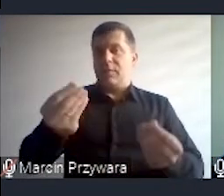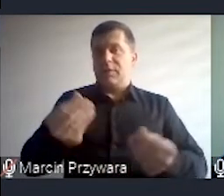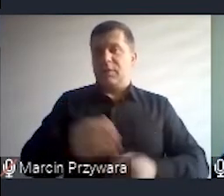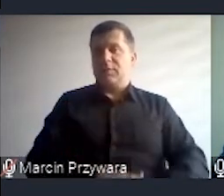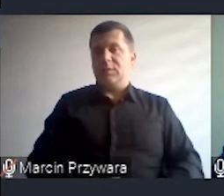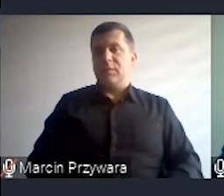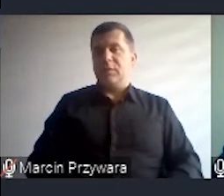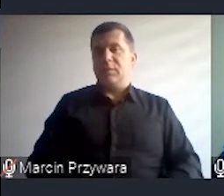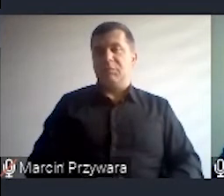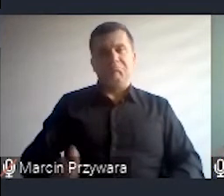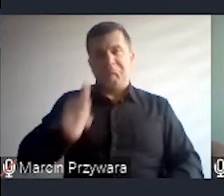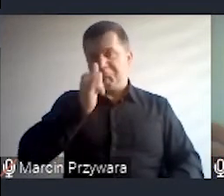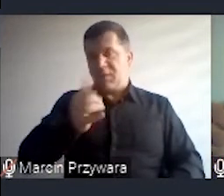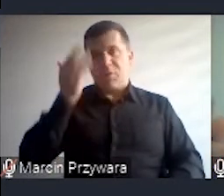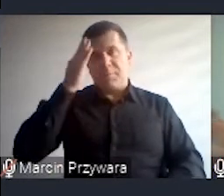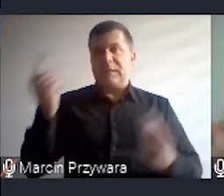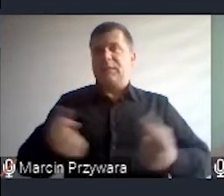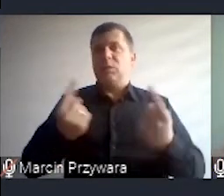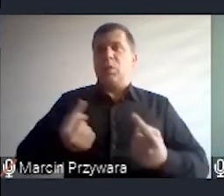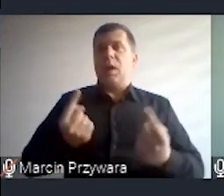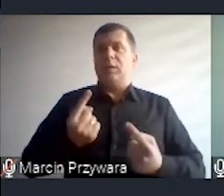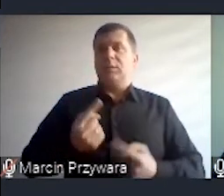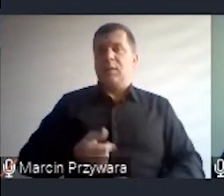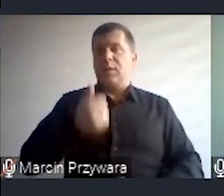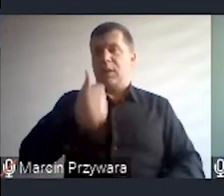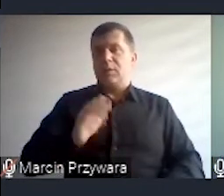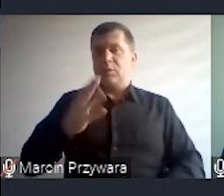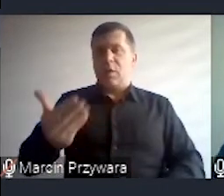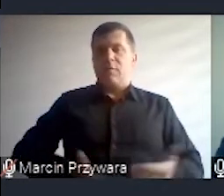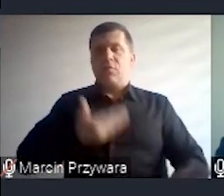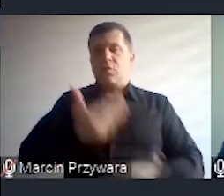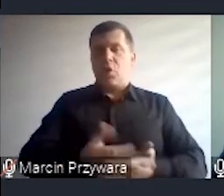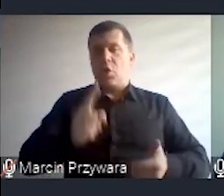Nie wyobrażam sobie sytuacji gdzie z jednej strony we wniosku rozliczę zakup,